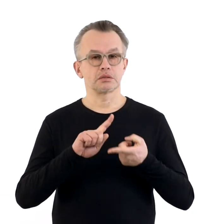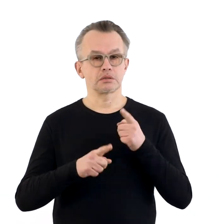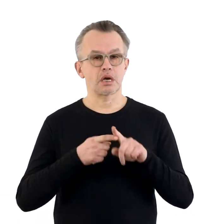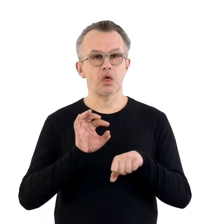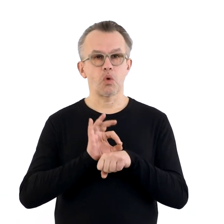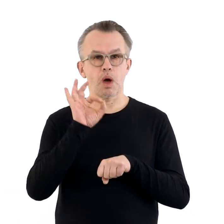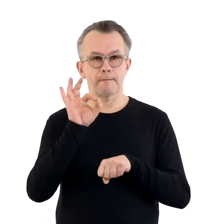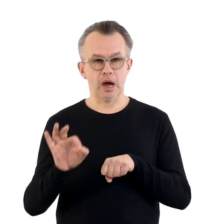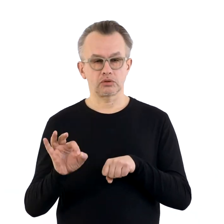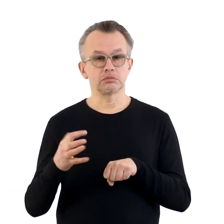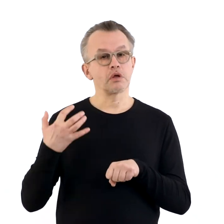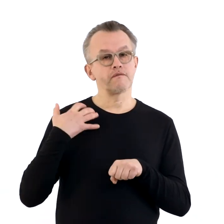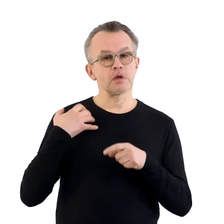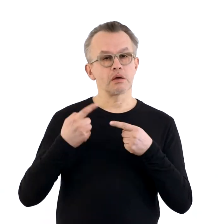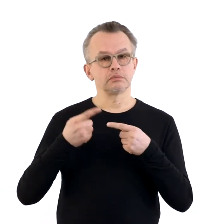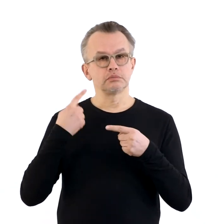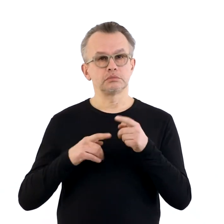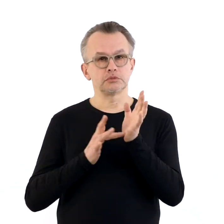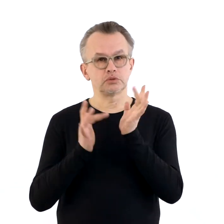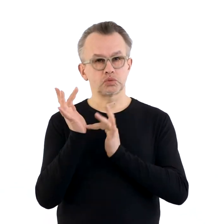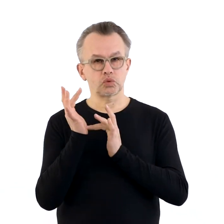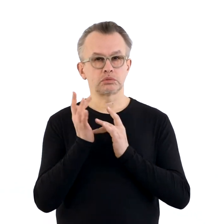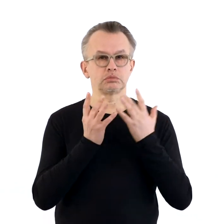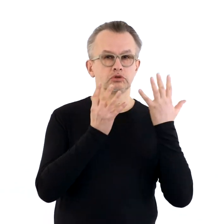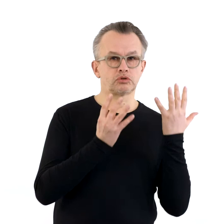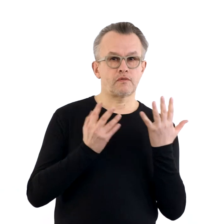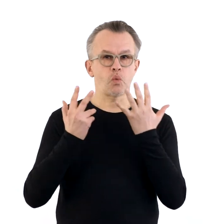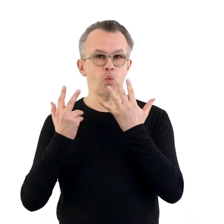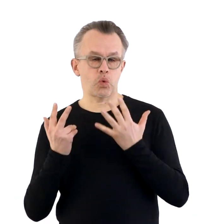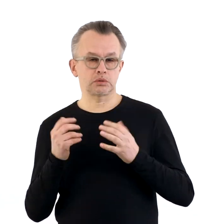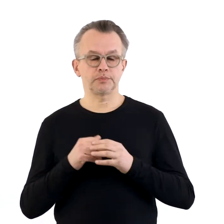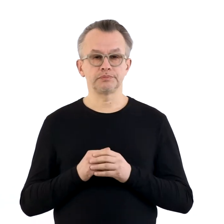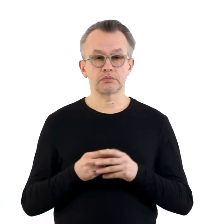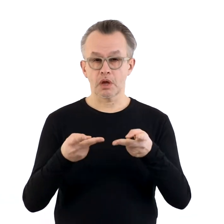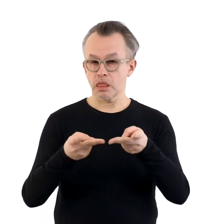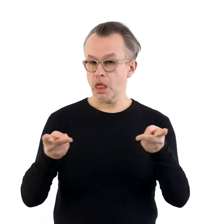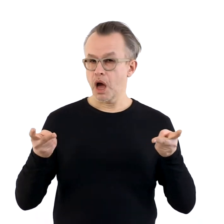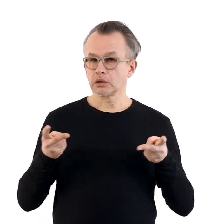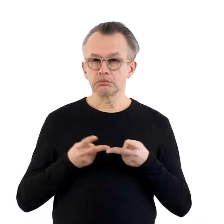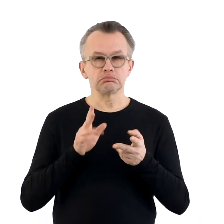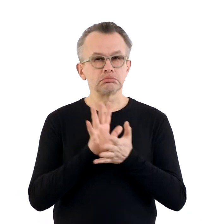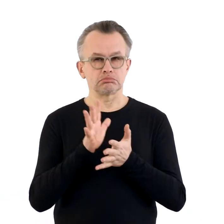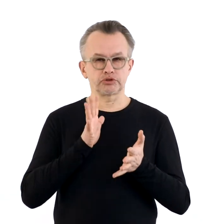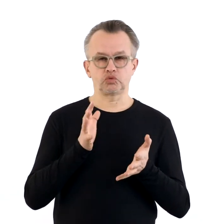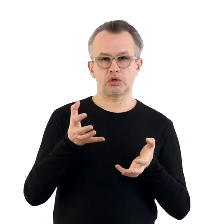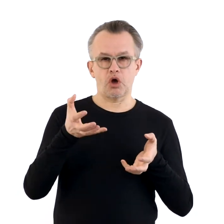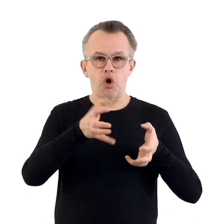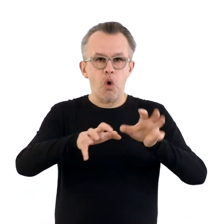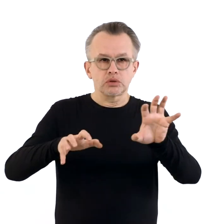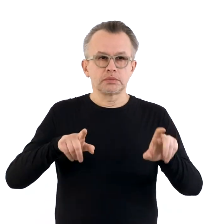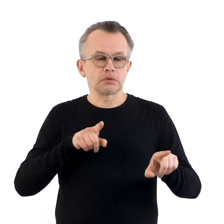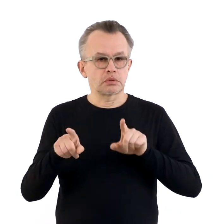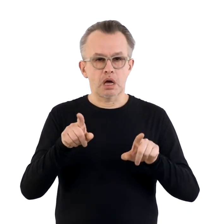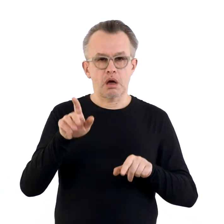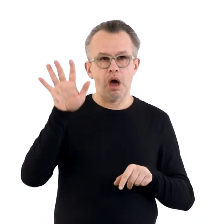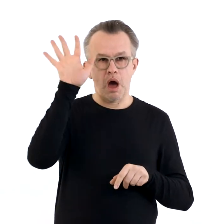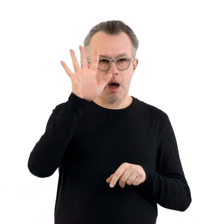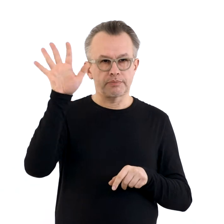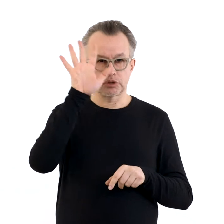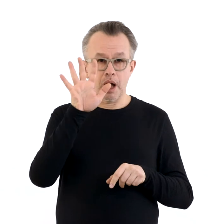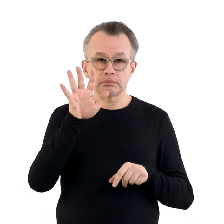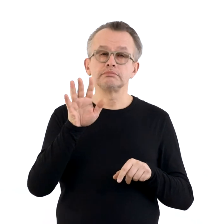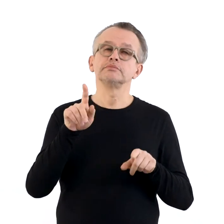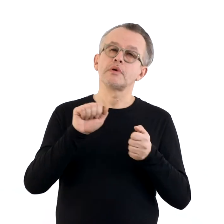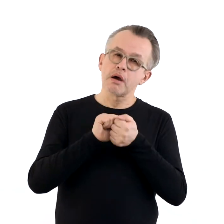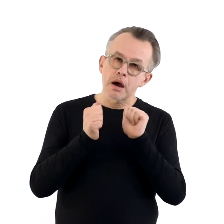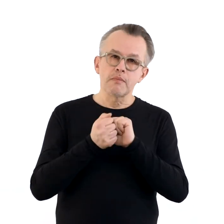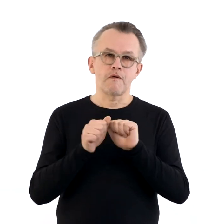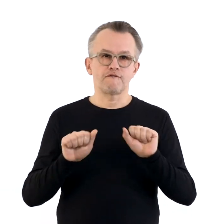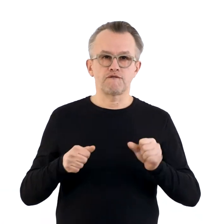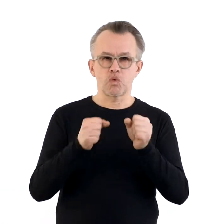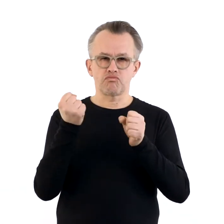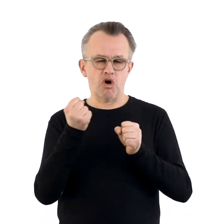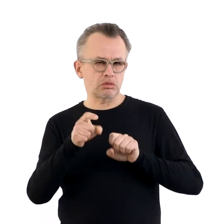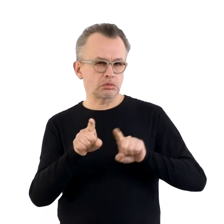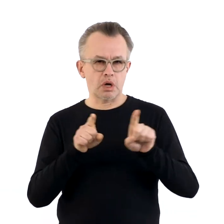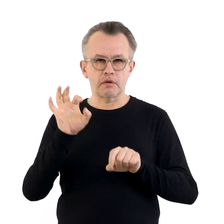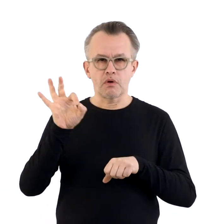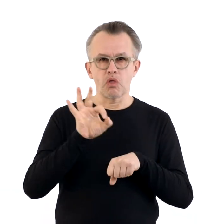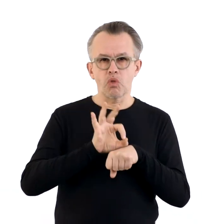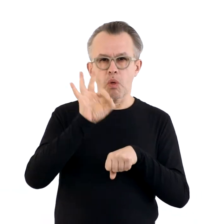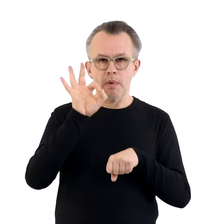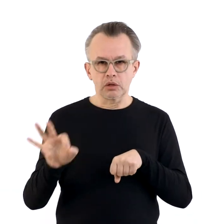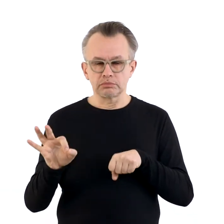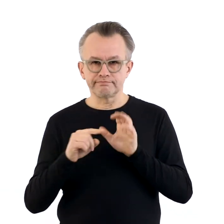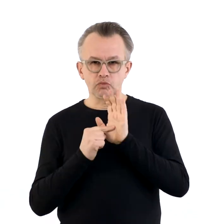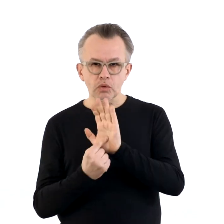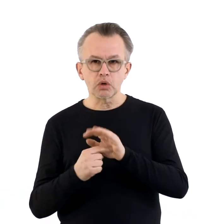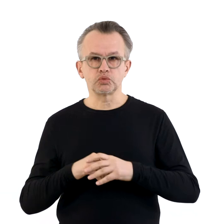W stylu geometrycznym (IX I VIII w. p.n.e.) naczynia były ozdabiane motywami abstrakcyjnymi lub silnie zgeometryzowanymi przedstawieniami figuralnymi.